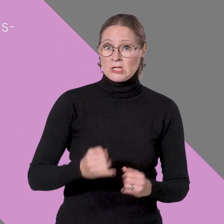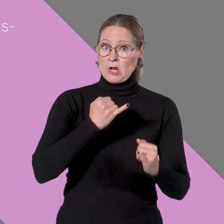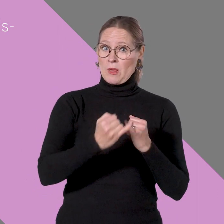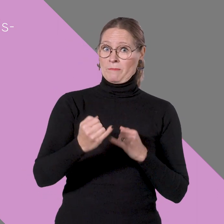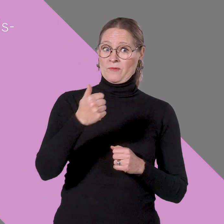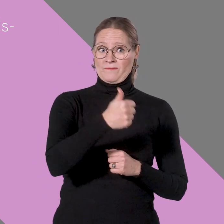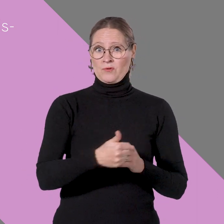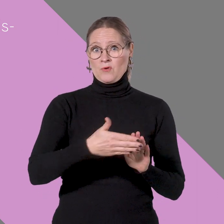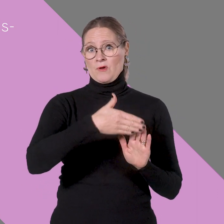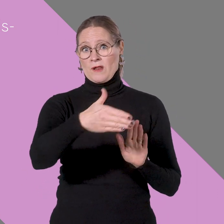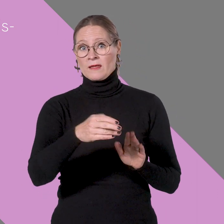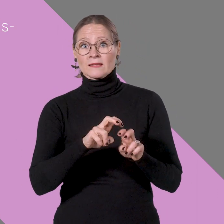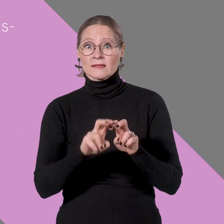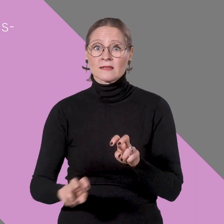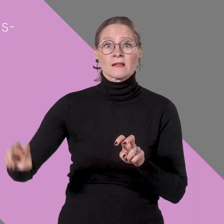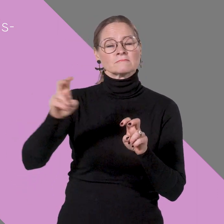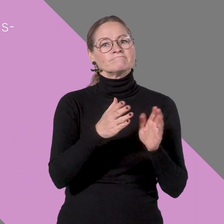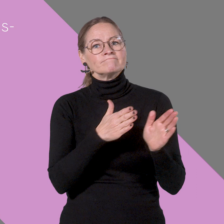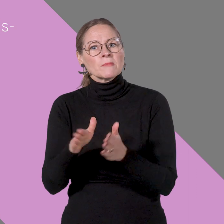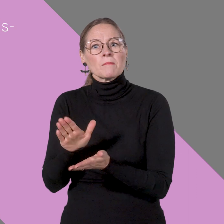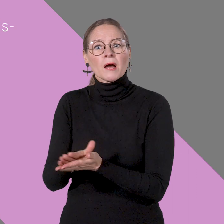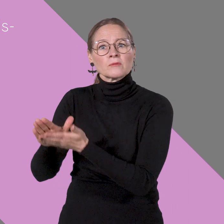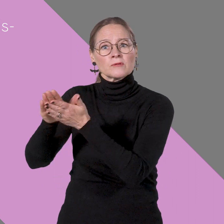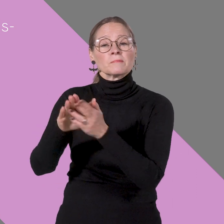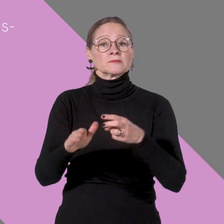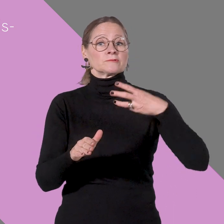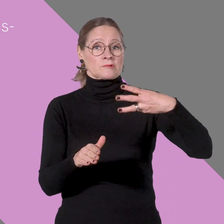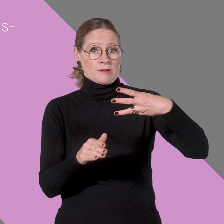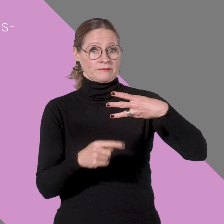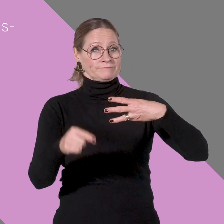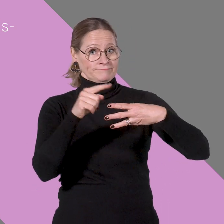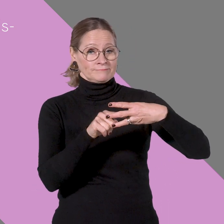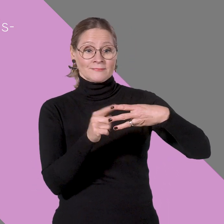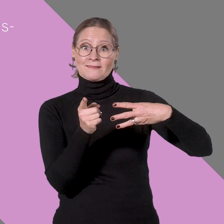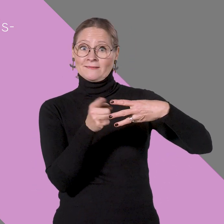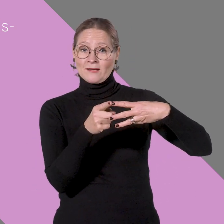Kiertueen loppuvuoden järjestämispaikkakunnat ovat seuraavat: